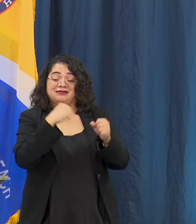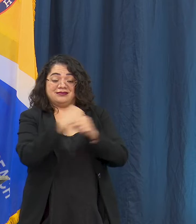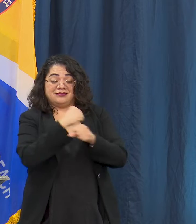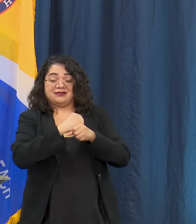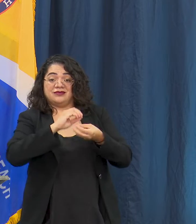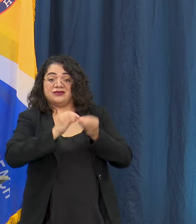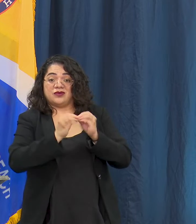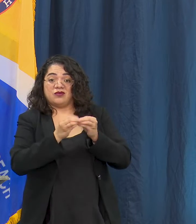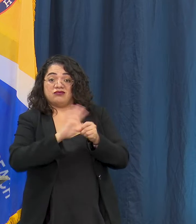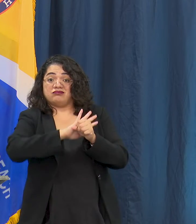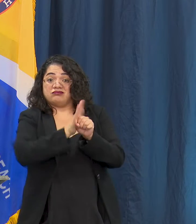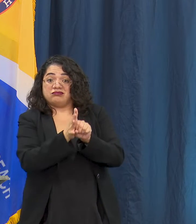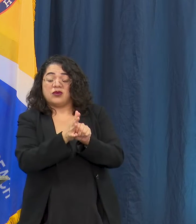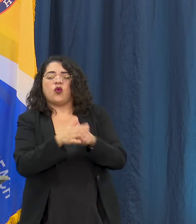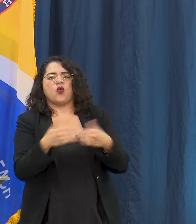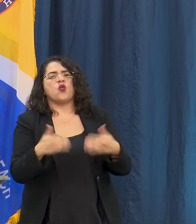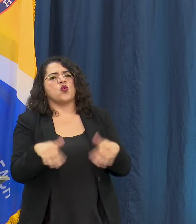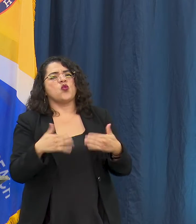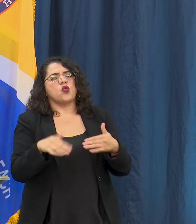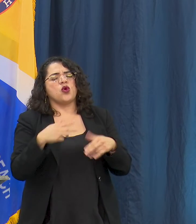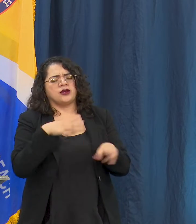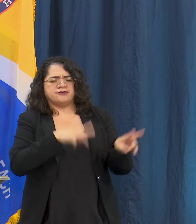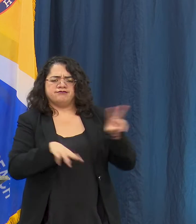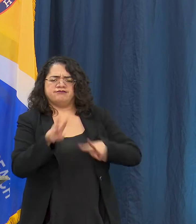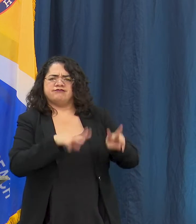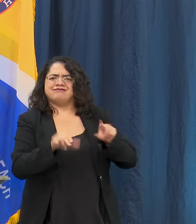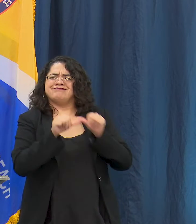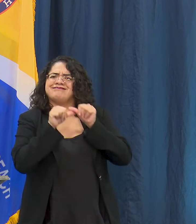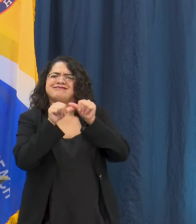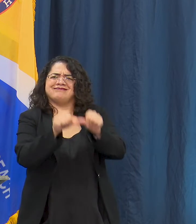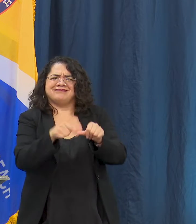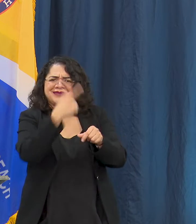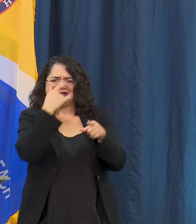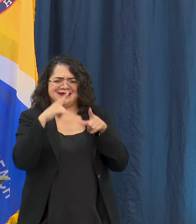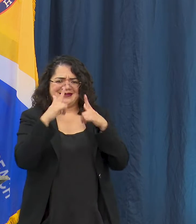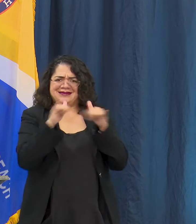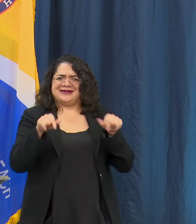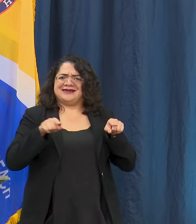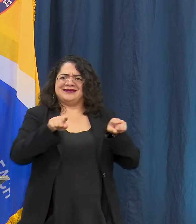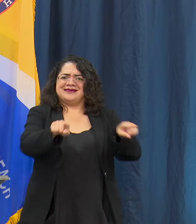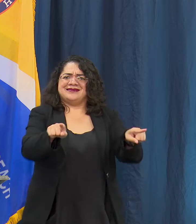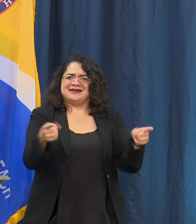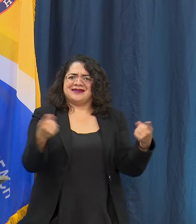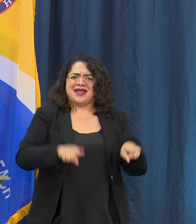ah comunidad so para empezar Tammy annoy este les queremos eran los últimos datos